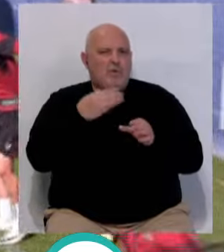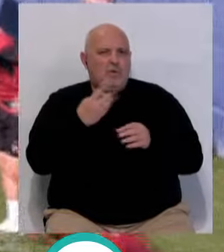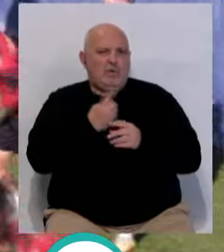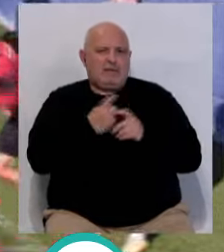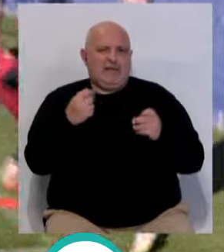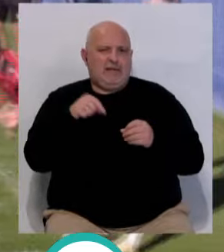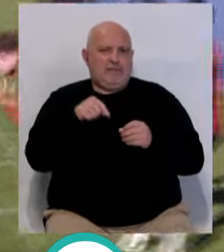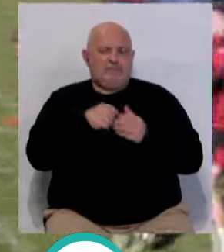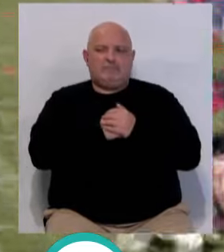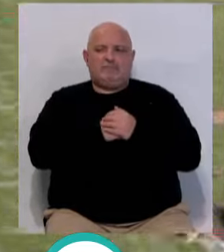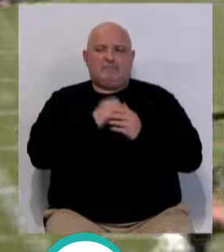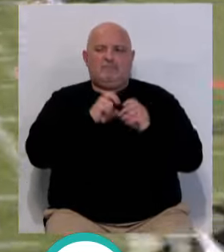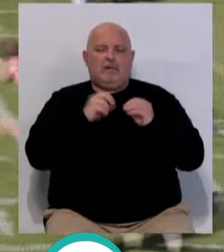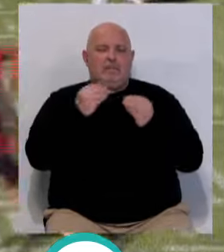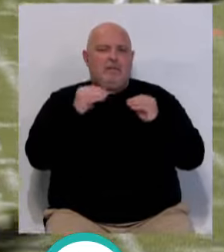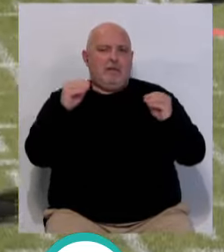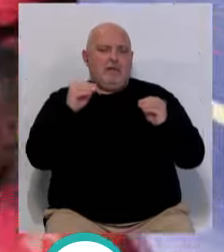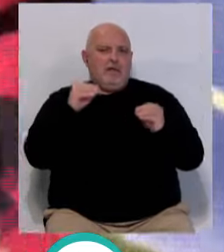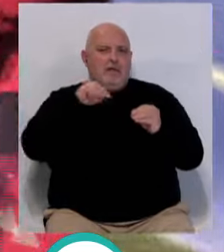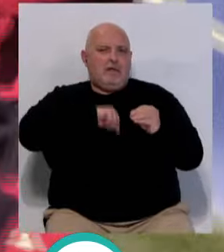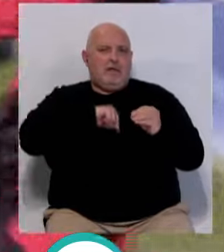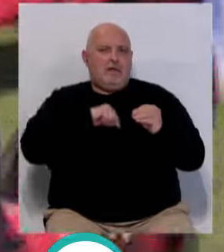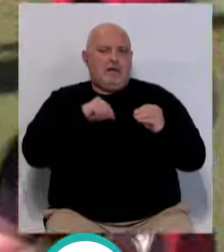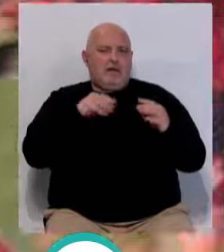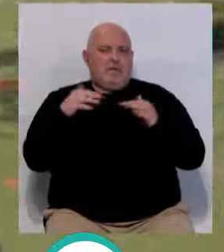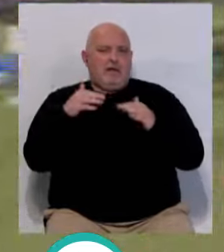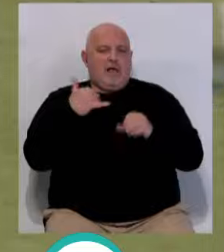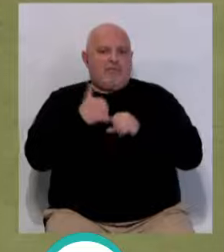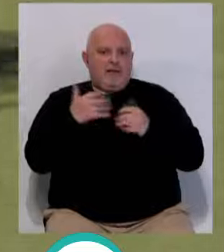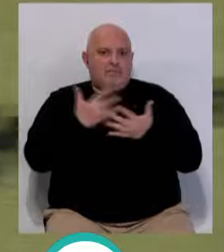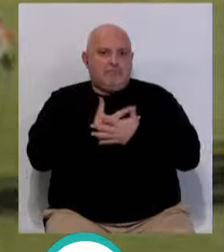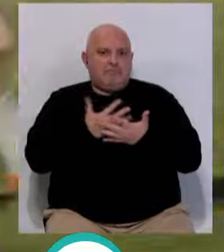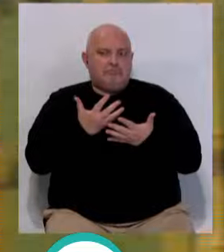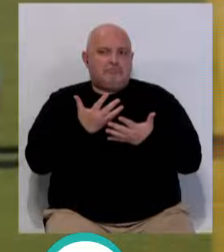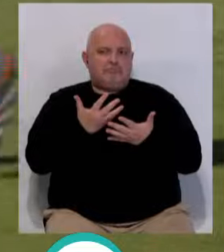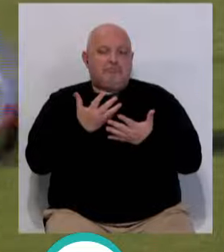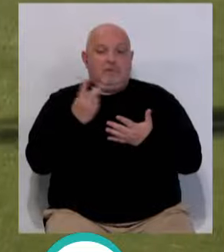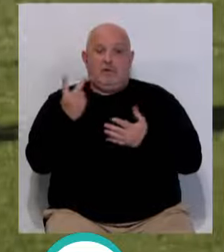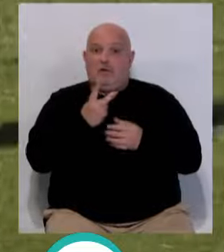necesitado que viene a reforzar una posición en el campo y sin embargo Pues los dos el entrenador